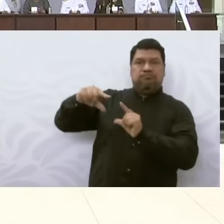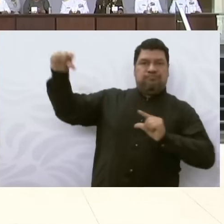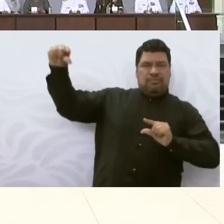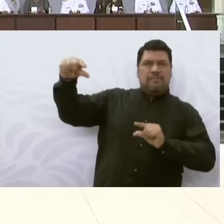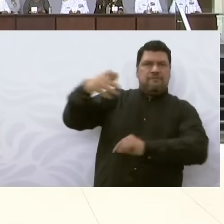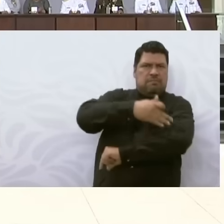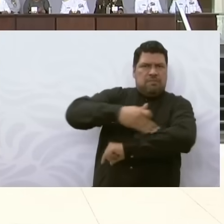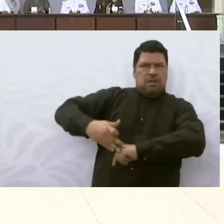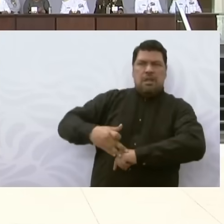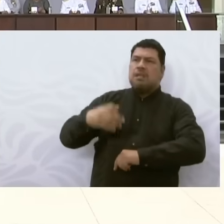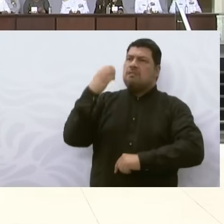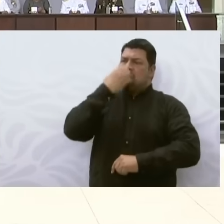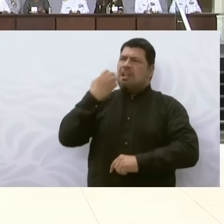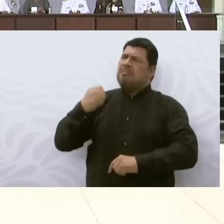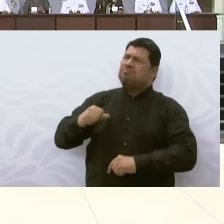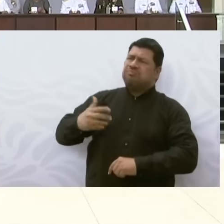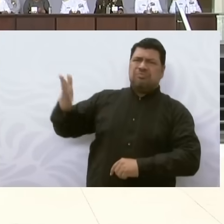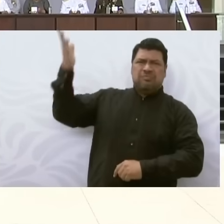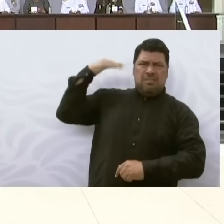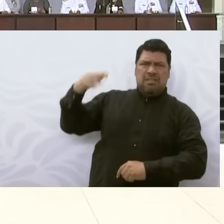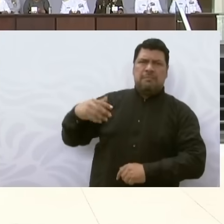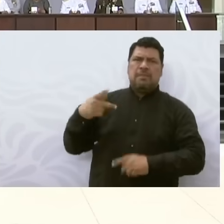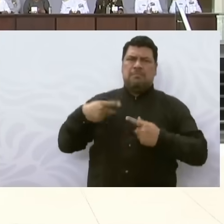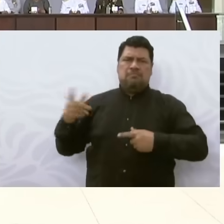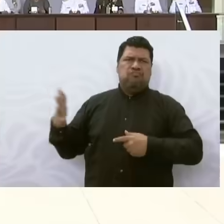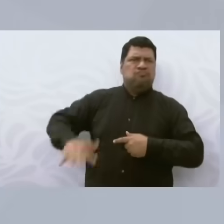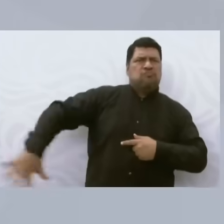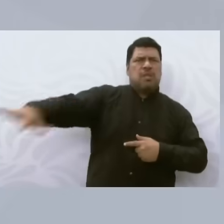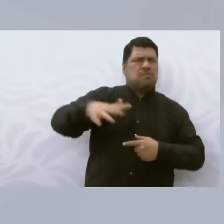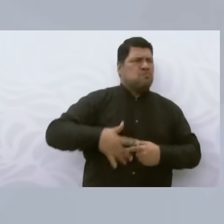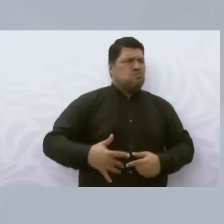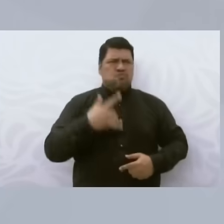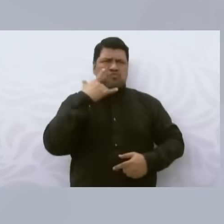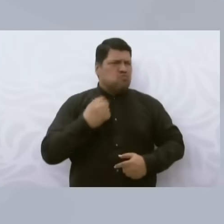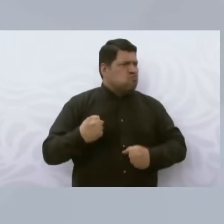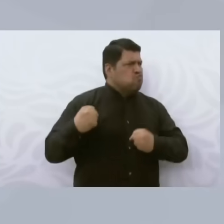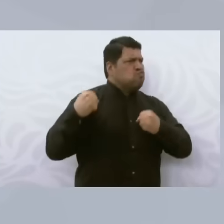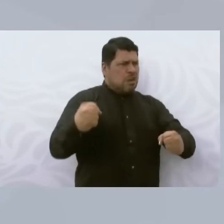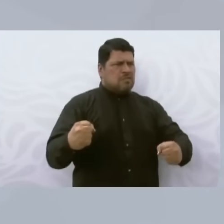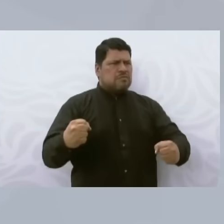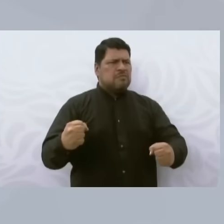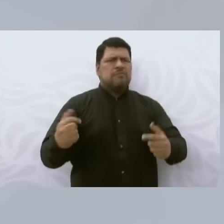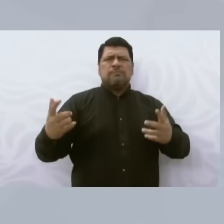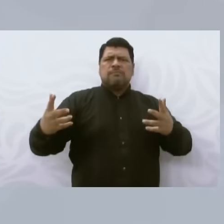entonces Escuela Naval Militar con coraje y valentía hicieron frente al desembarco